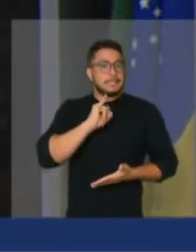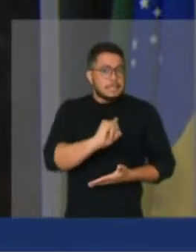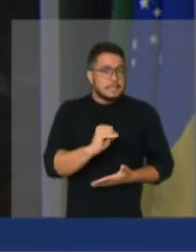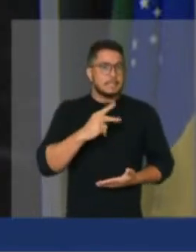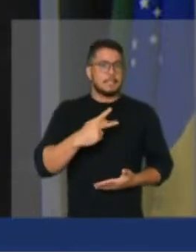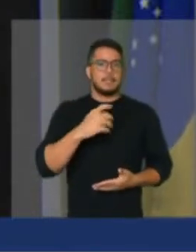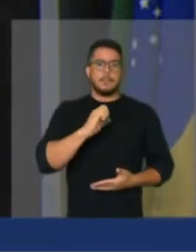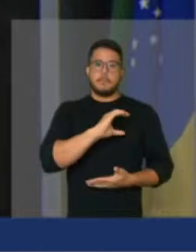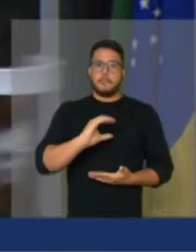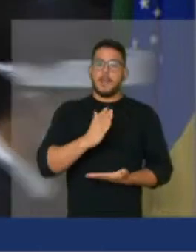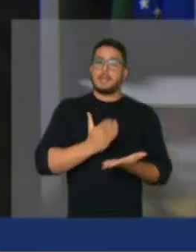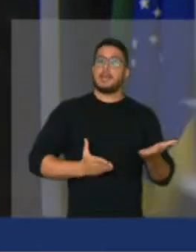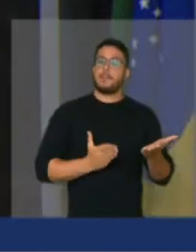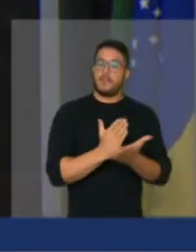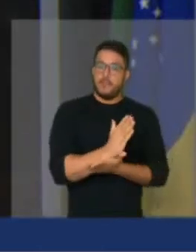NINGUÉM VAI CONSEGUIR PAGAR